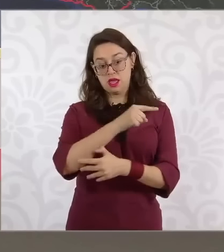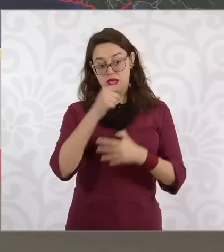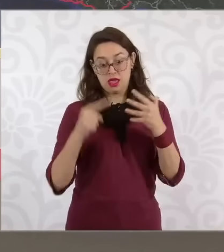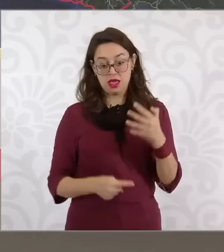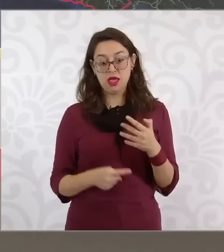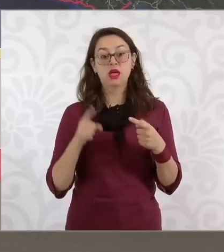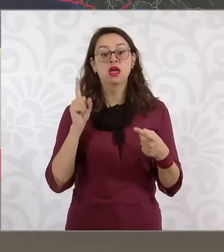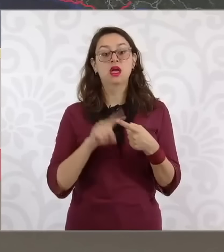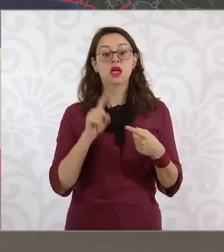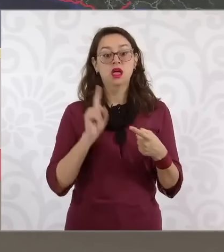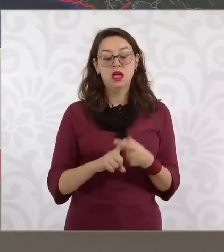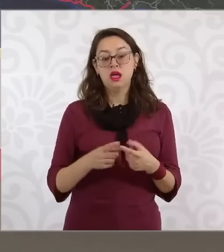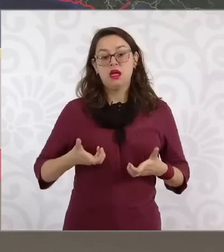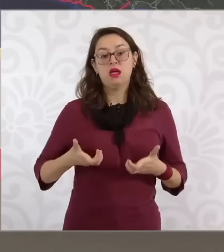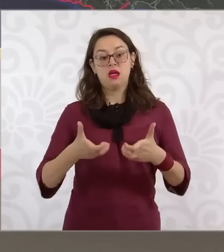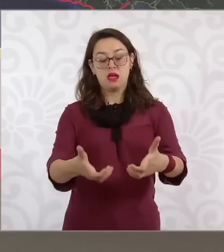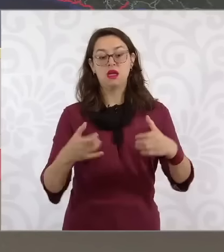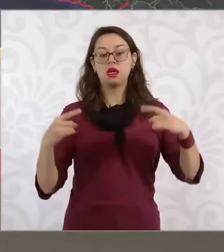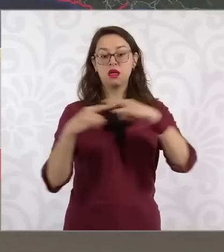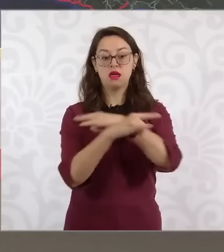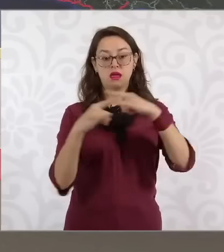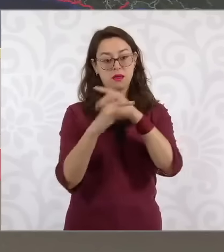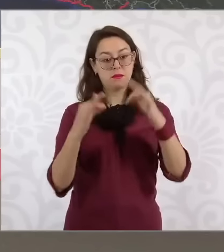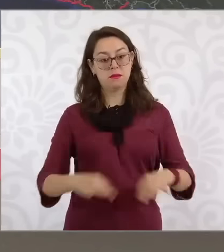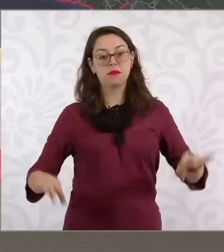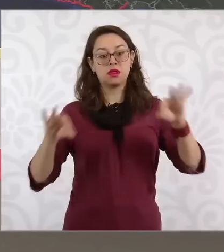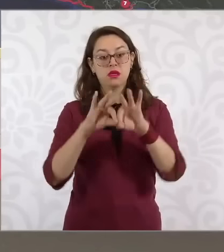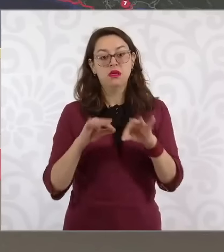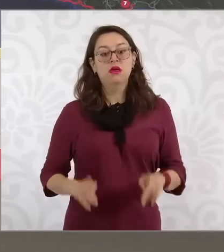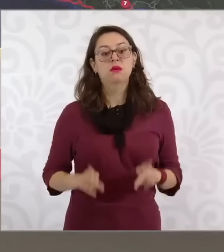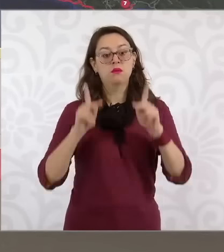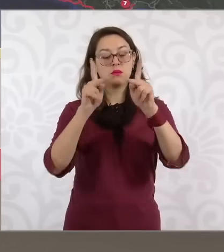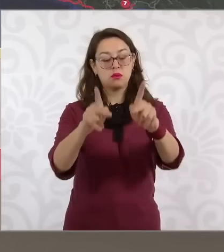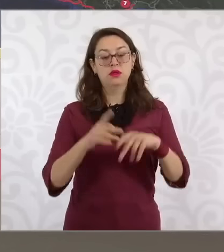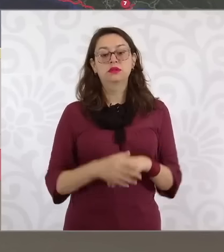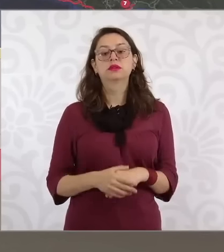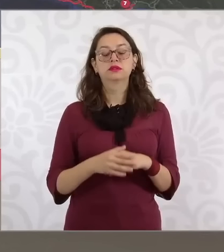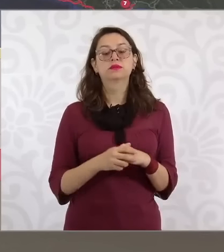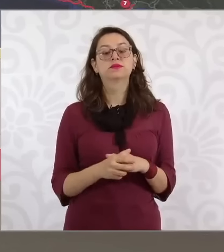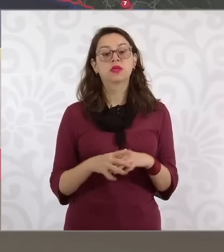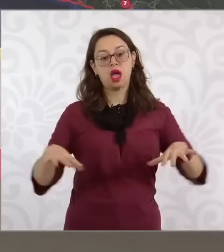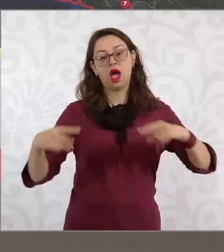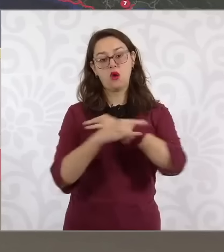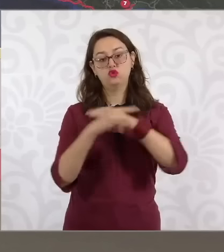puentes y distribuidores viales y las autopistas. Adelante. En cuanto a ejes prioritarios,